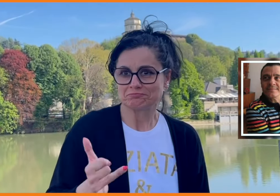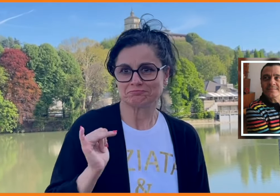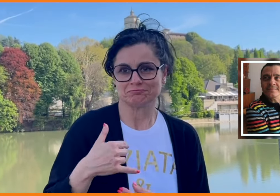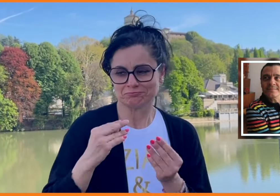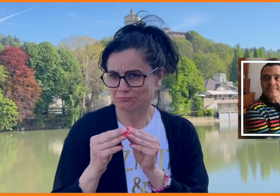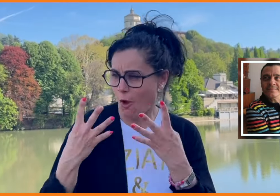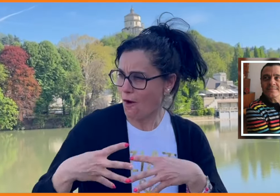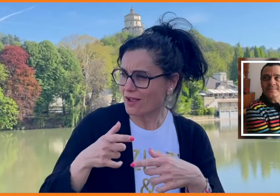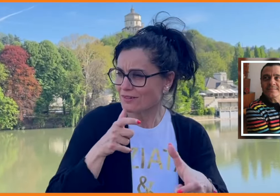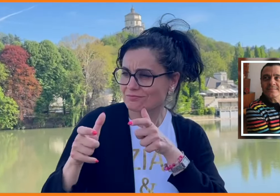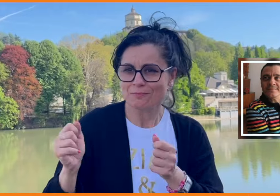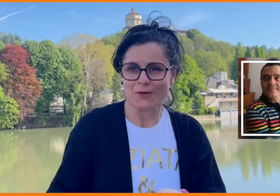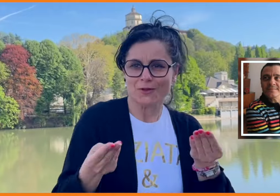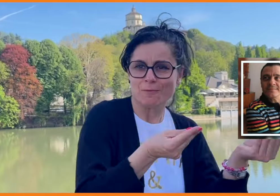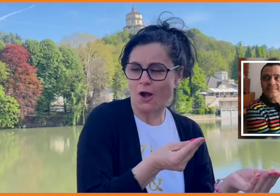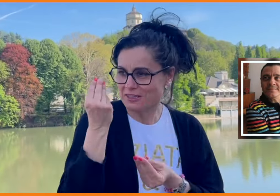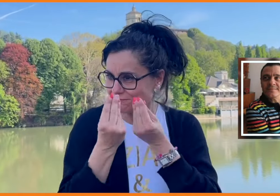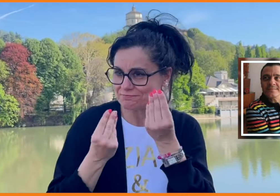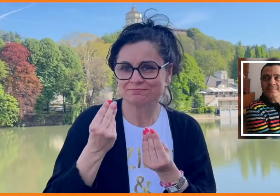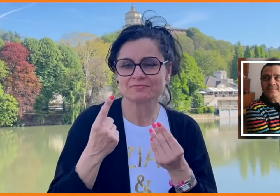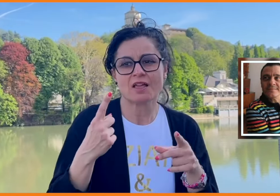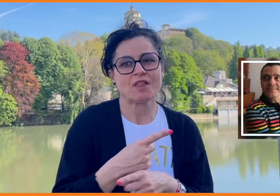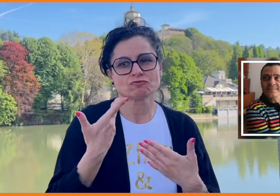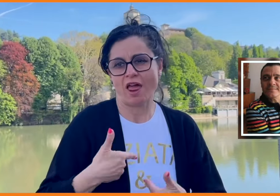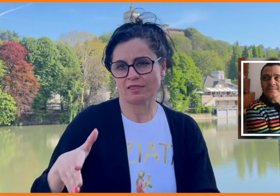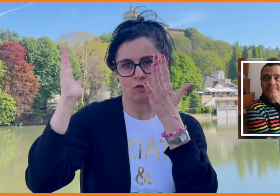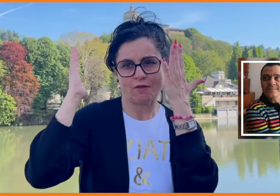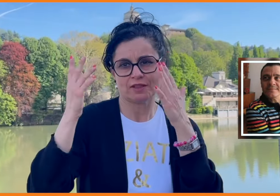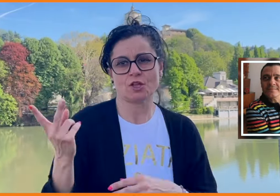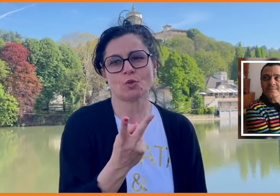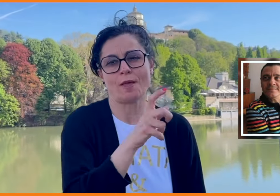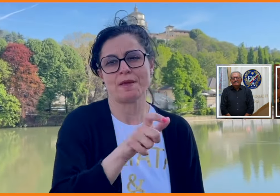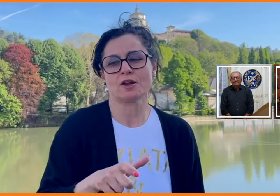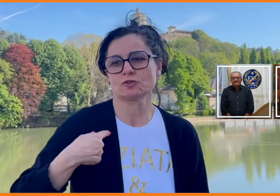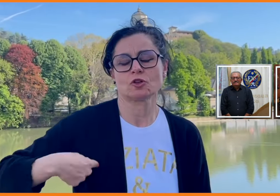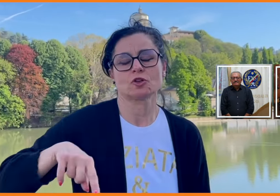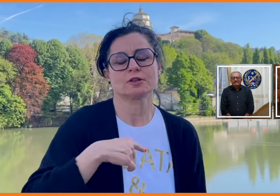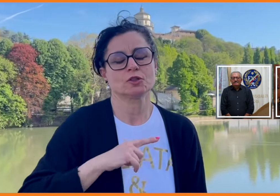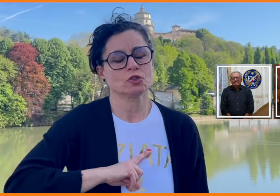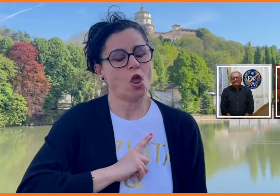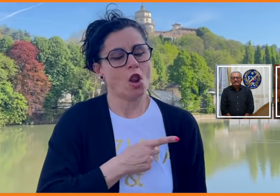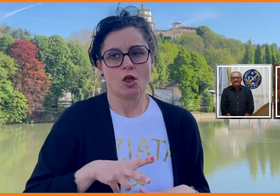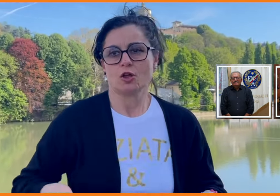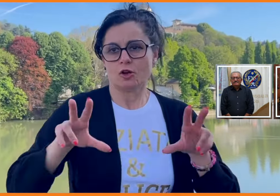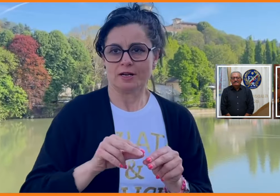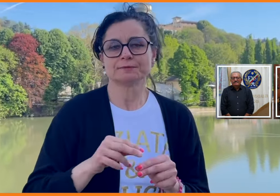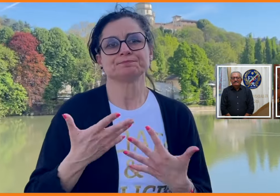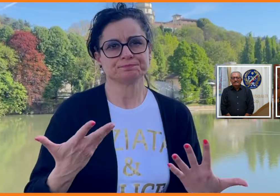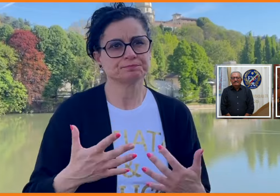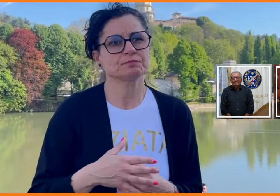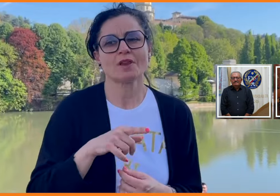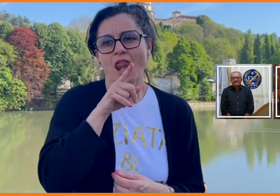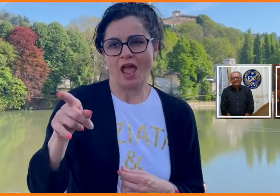Stavamo vedendo come organizzarci e invece, purtroppo, anche Cosimo ci ha lasciati, due persone che lasciano un profondo vuoto.